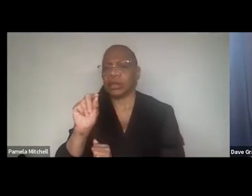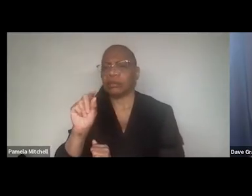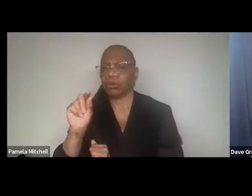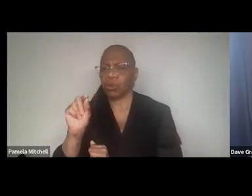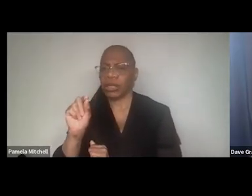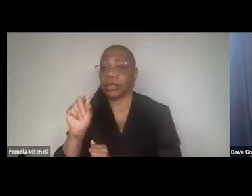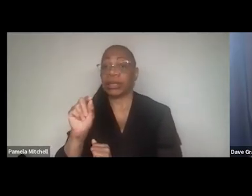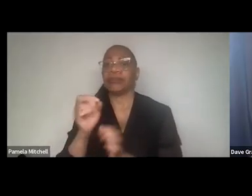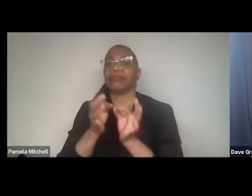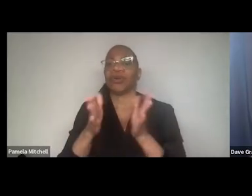Richard, ¿cómo estás hoy?